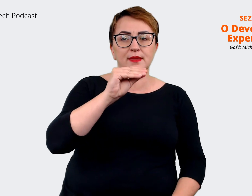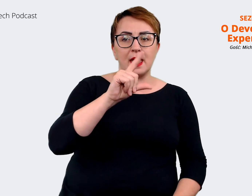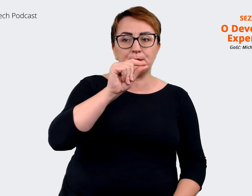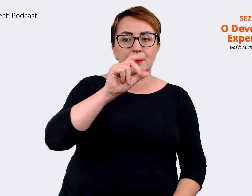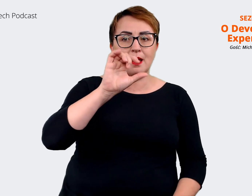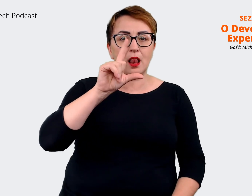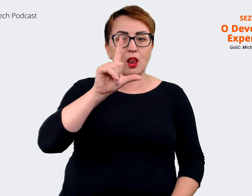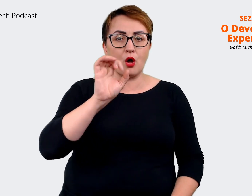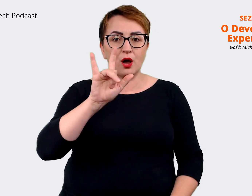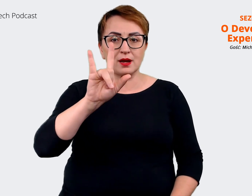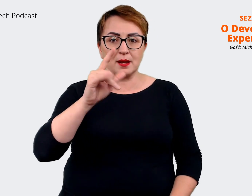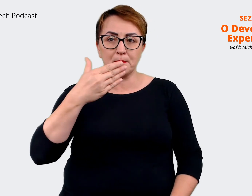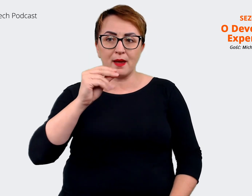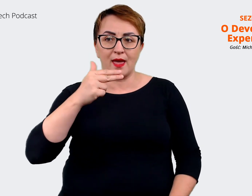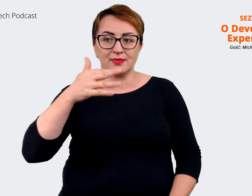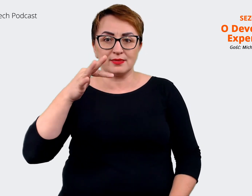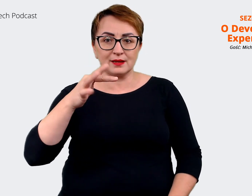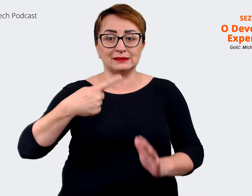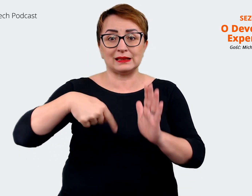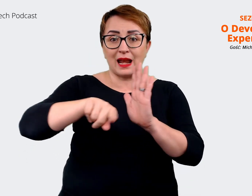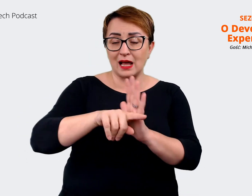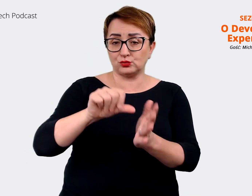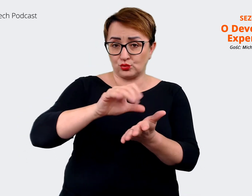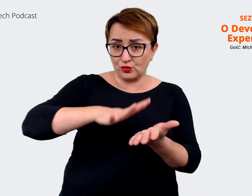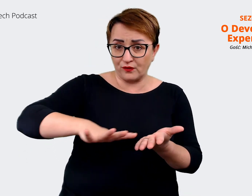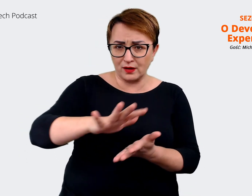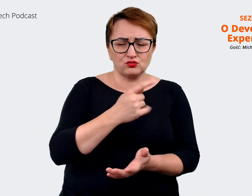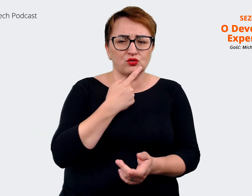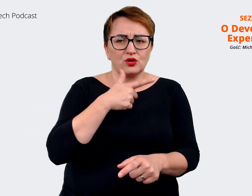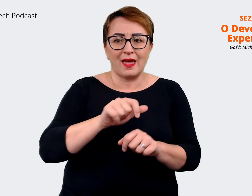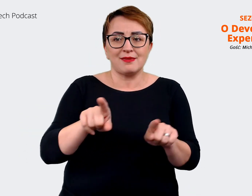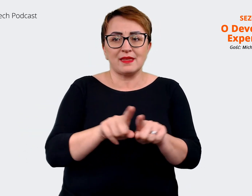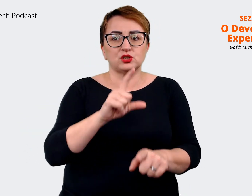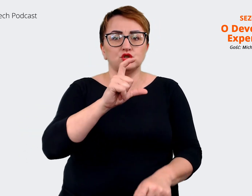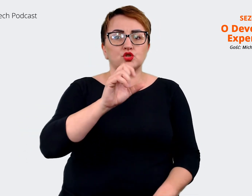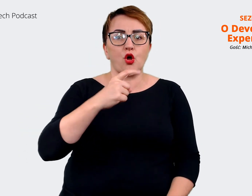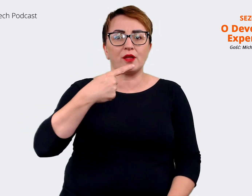zajmuje. Ile ludziom zajmuje na przykład code review i czy może tam coś nie możemy za pomocą